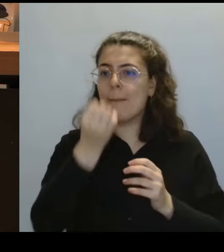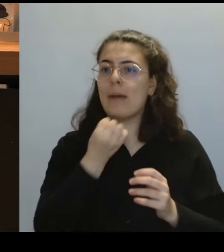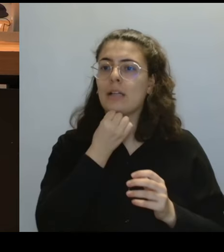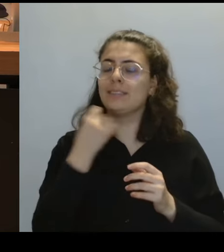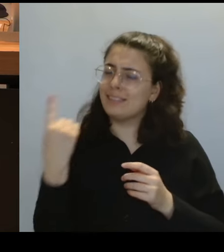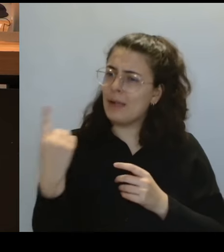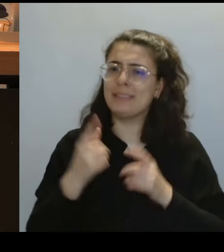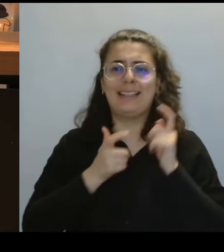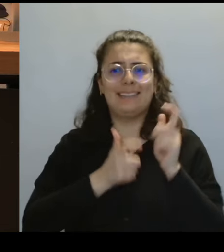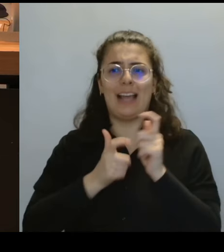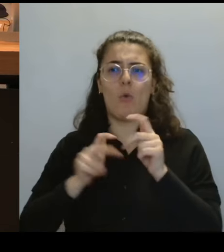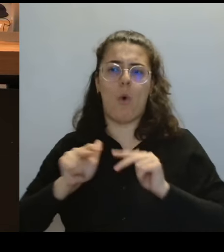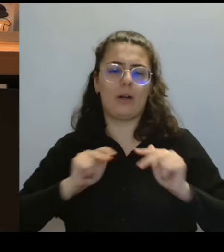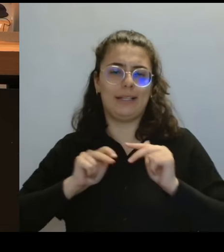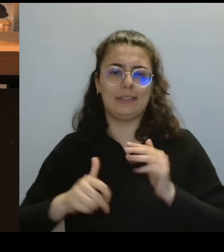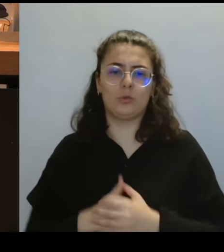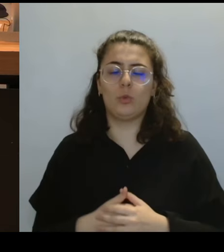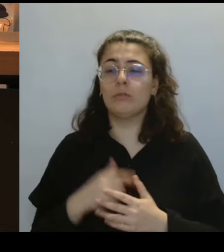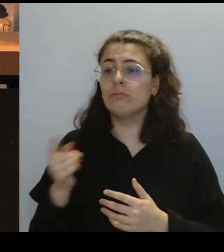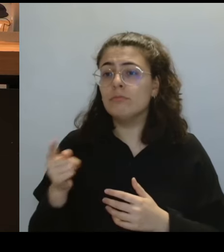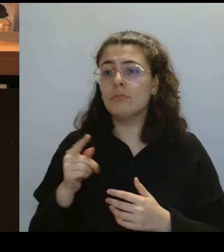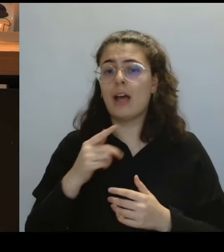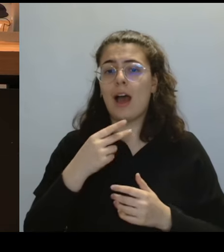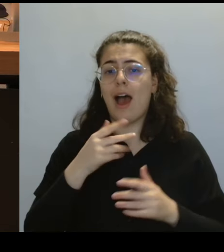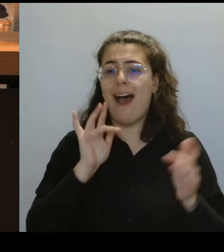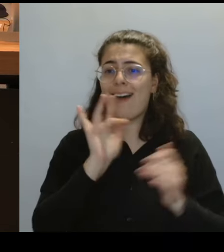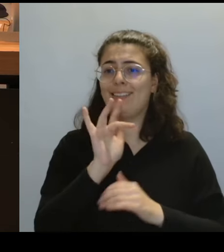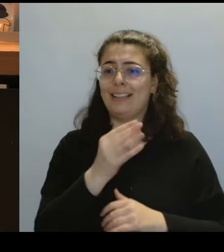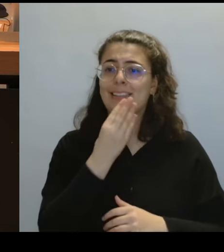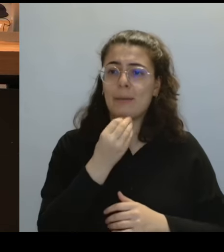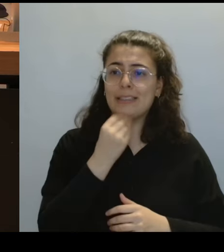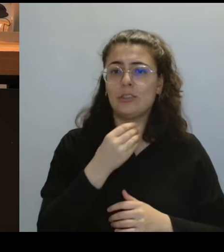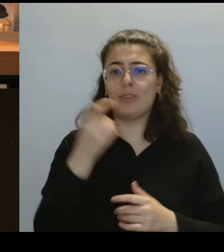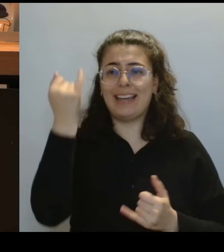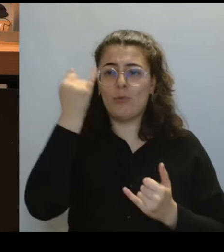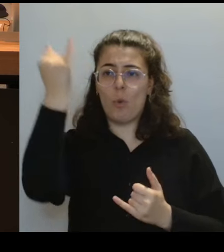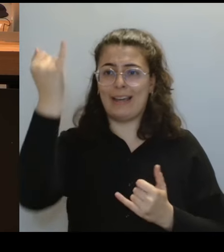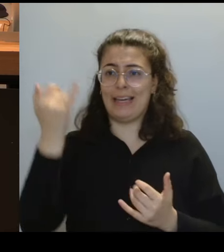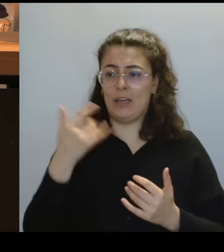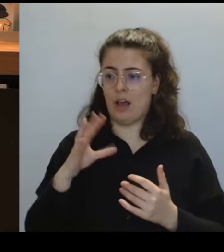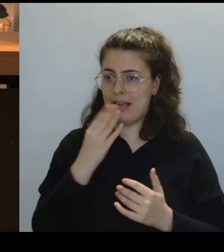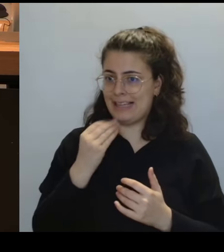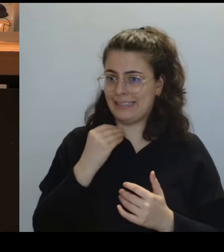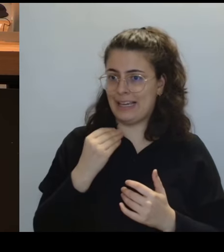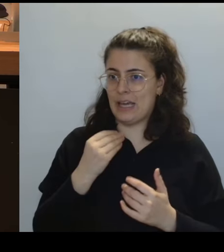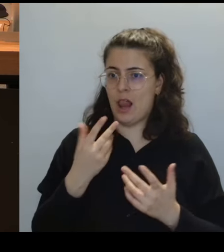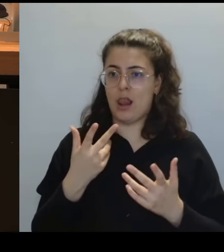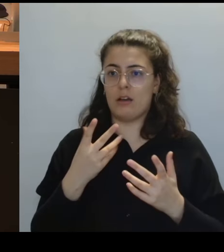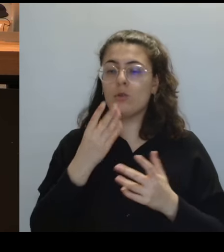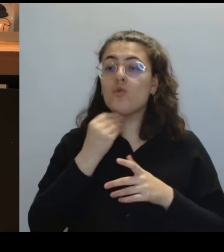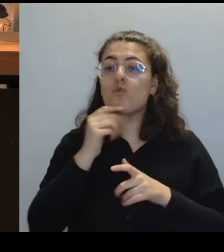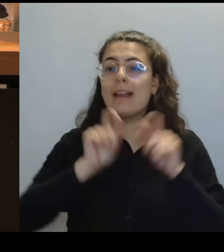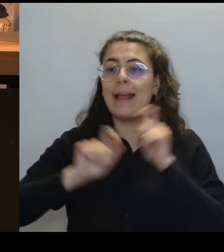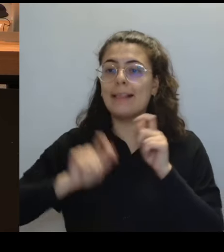ihrer antisemitischen Ideologie Israel und alle Jüdinnen und Juden angegriffen. Sie will die Vernichtung Israels.